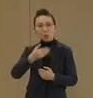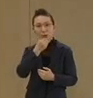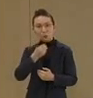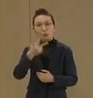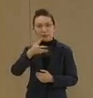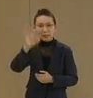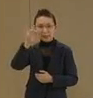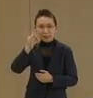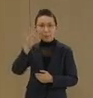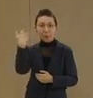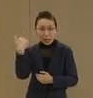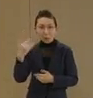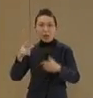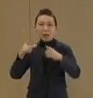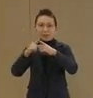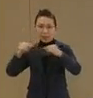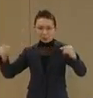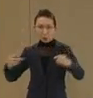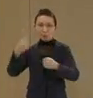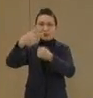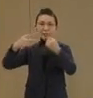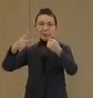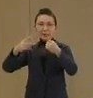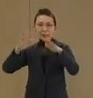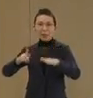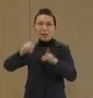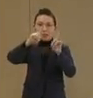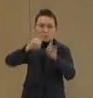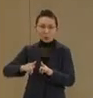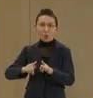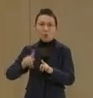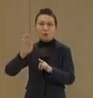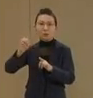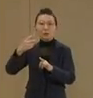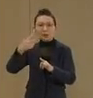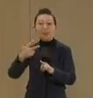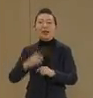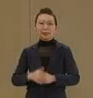全国2位から47位に落ち込みました